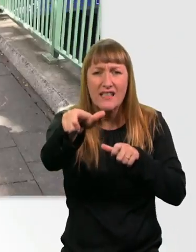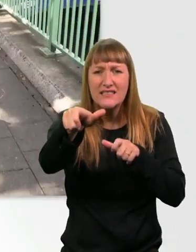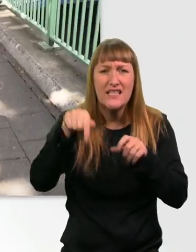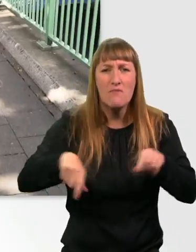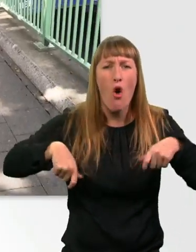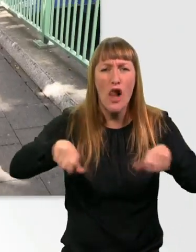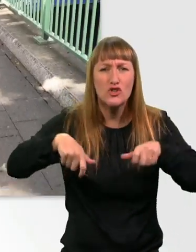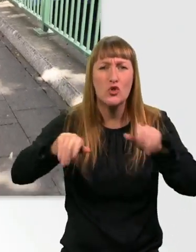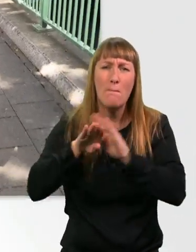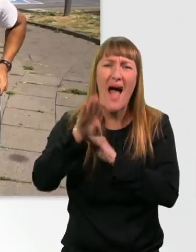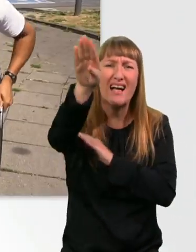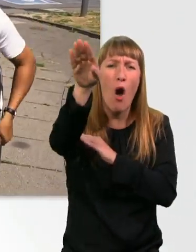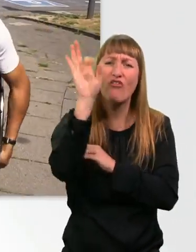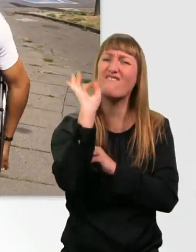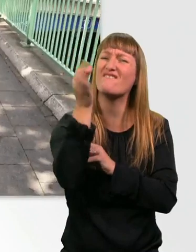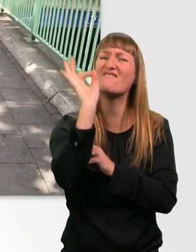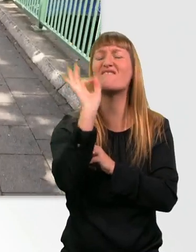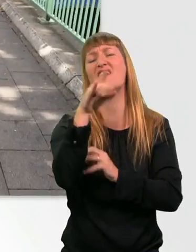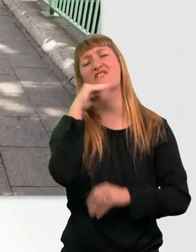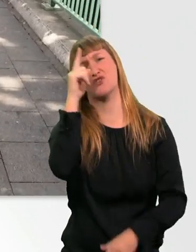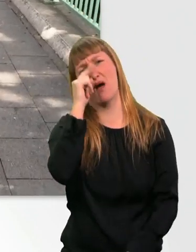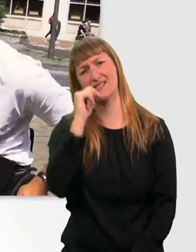(stöhnt) Komm schon.